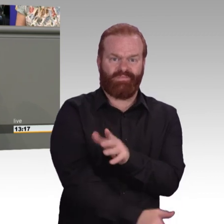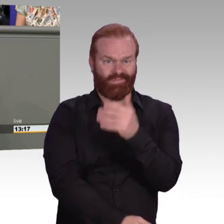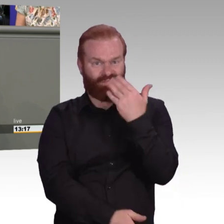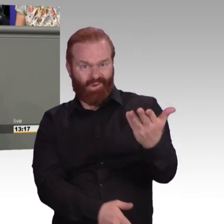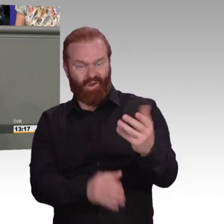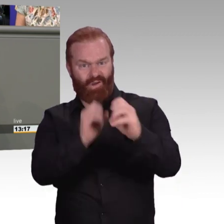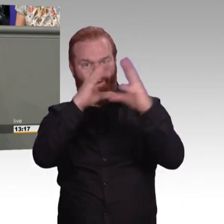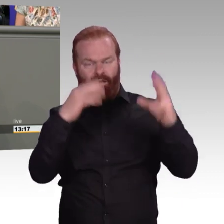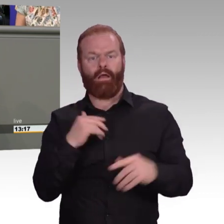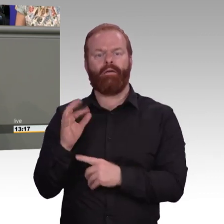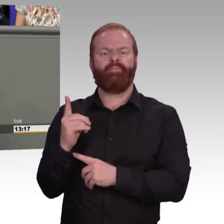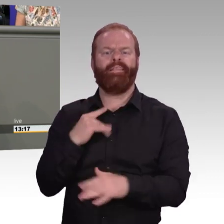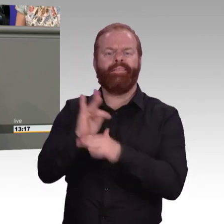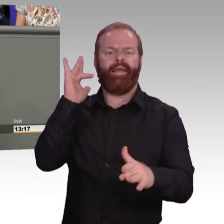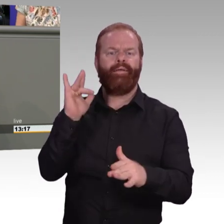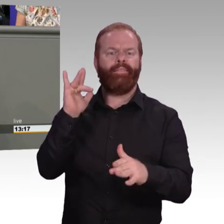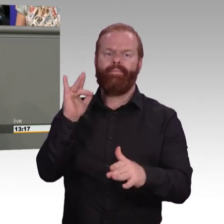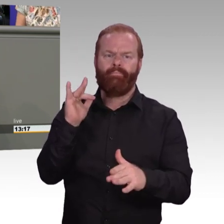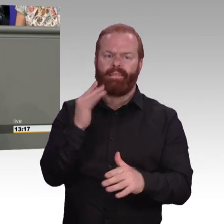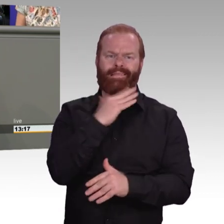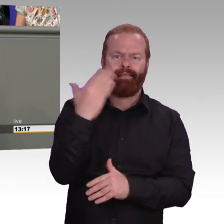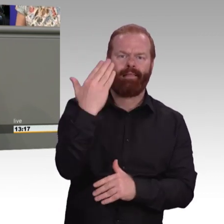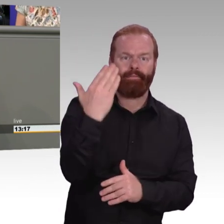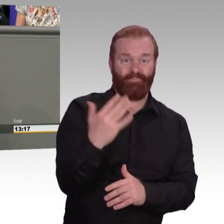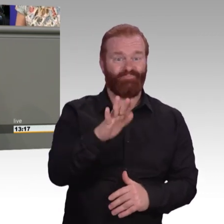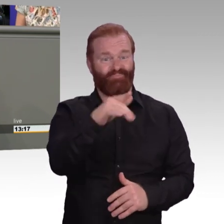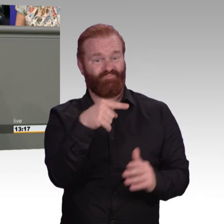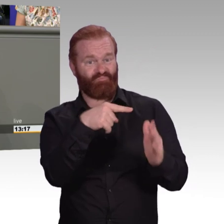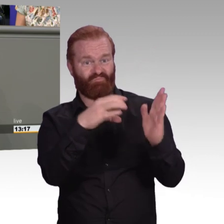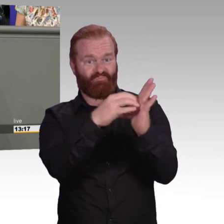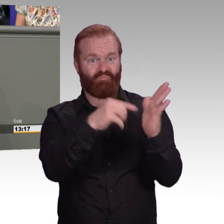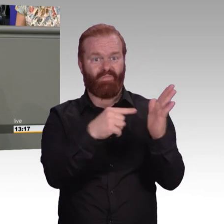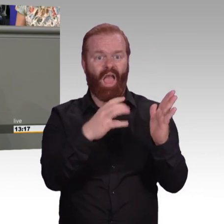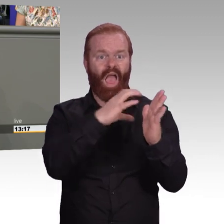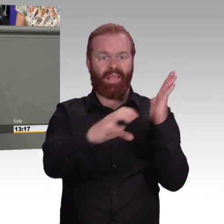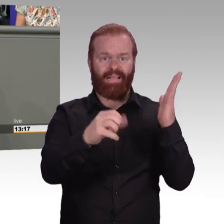Aber er darf das Primat der elterlichen Fürsorge nicht an sich ziehen. (Beifall)